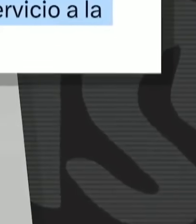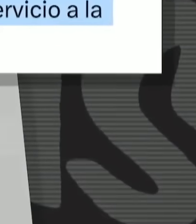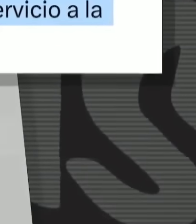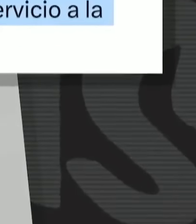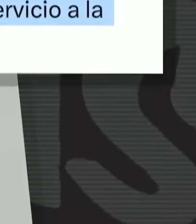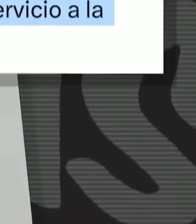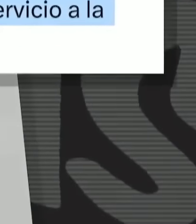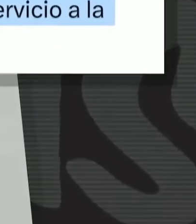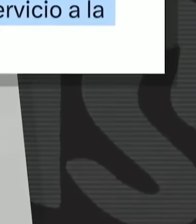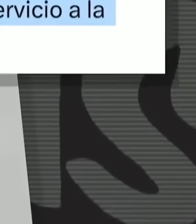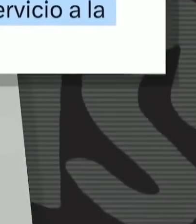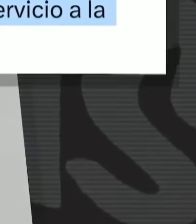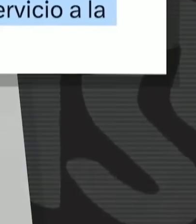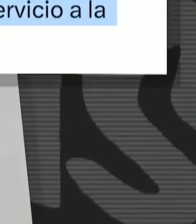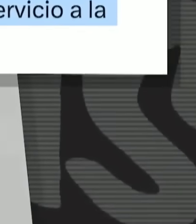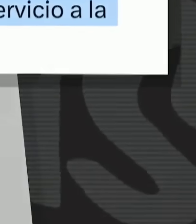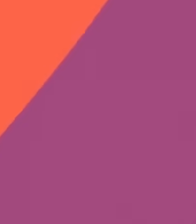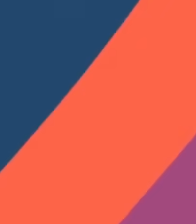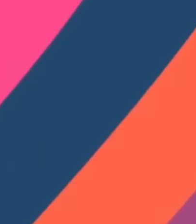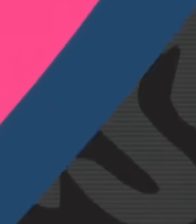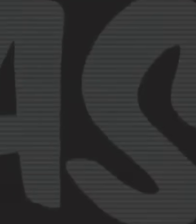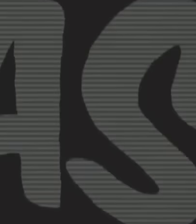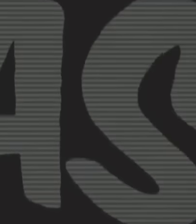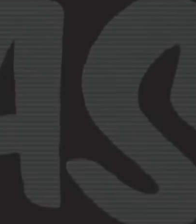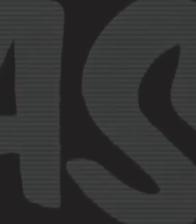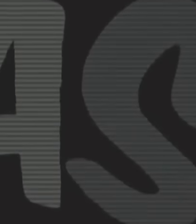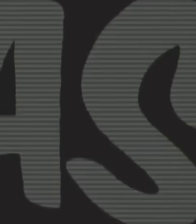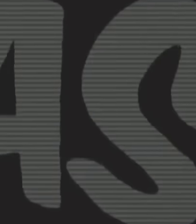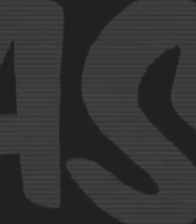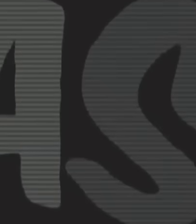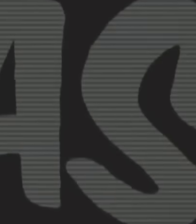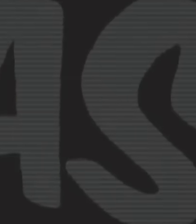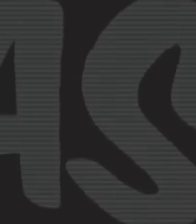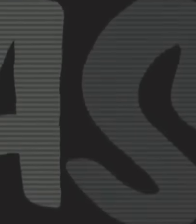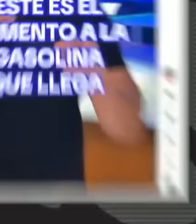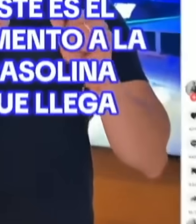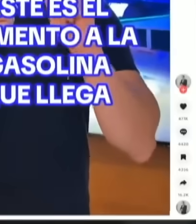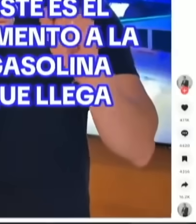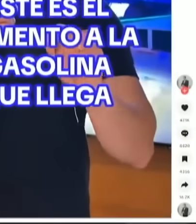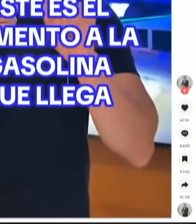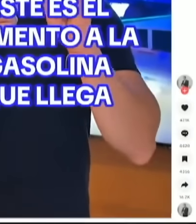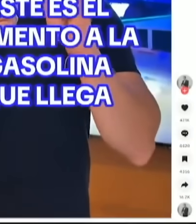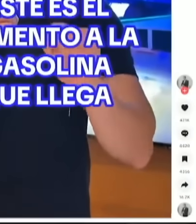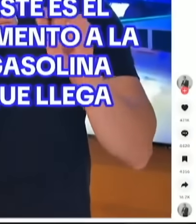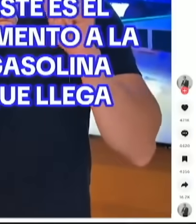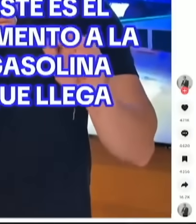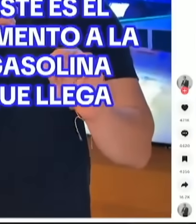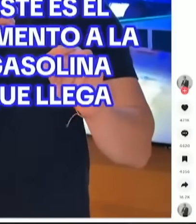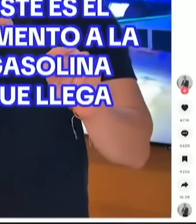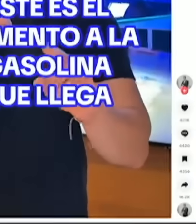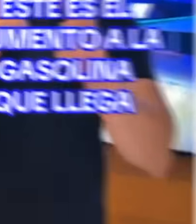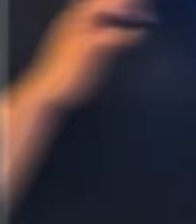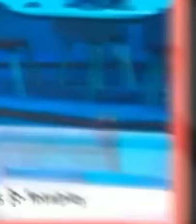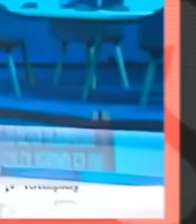clínica hospital en 1984. Dos. La actualización anual del JEPS provocará un gasolinazo en 2026. El